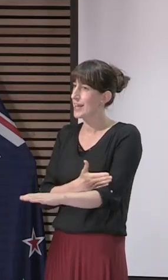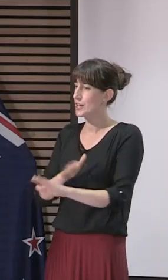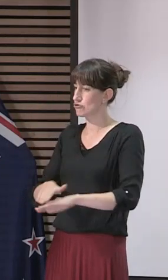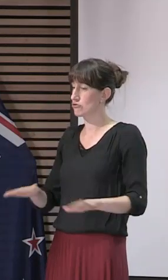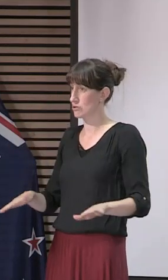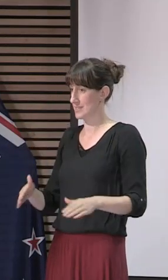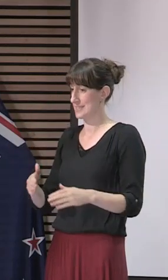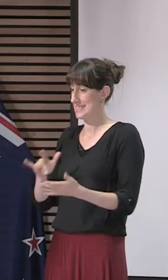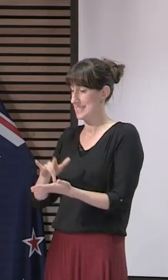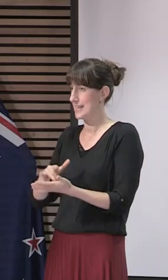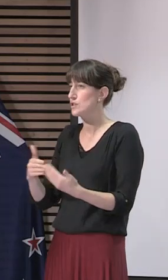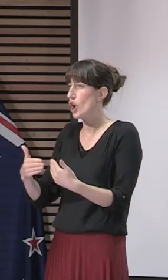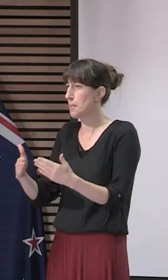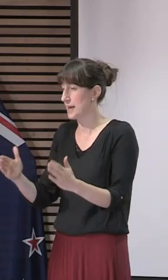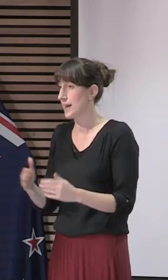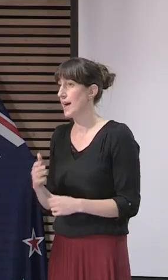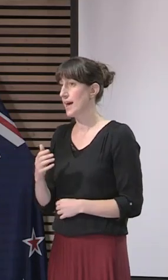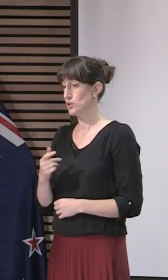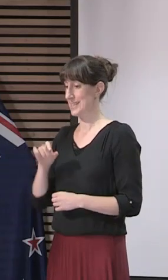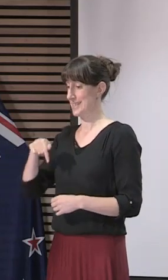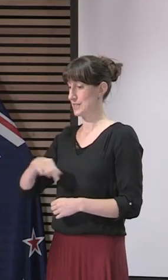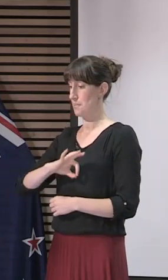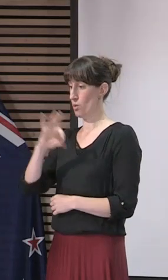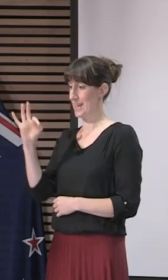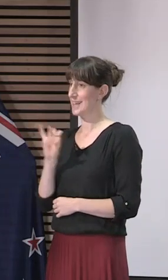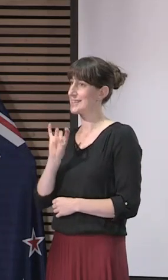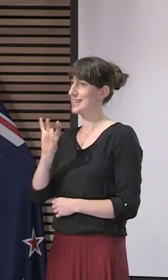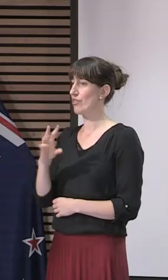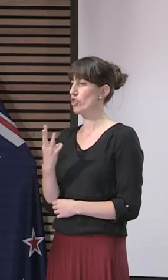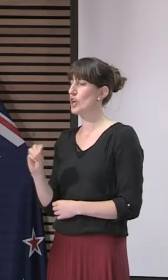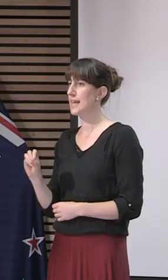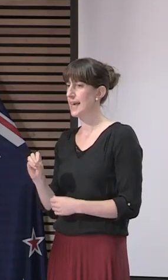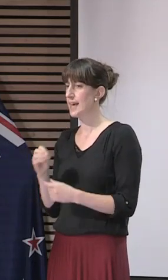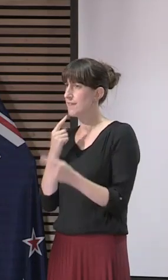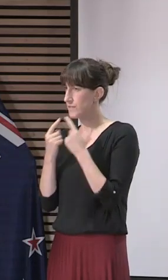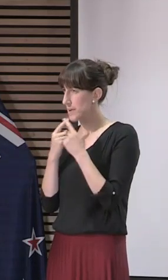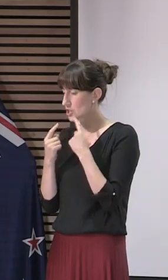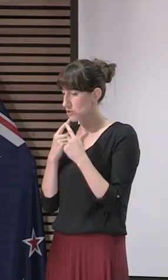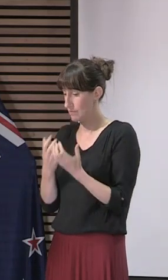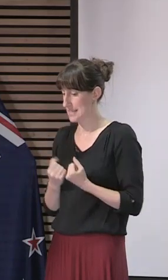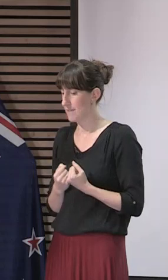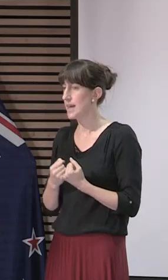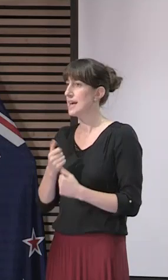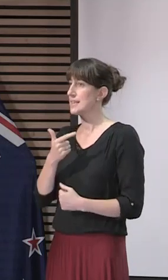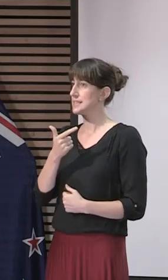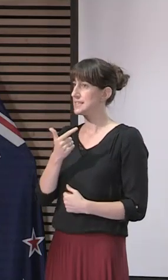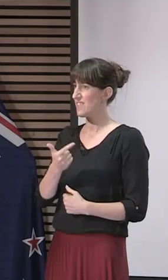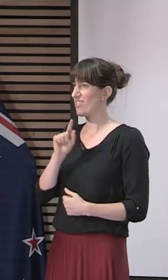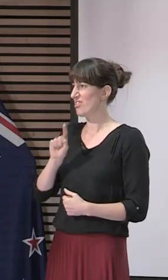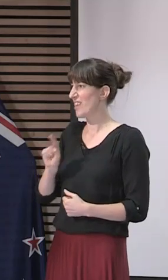ki te whakapai ake i a ratau mahi ki te aukati i te whakaminenga ki te waahi pakihi. Ka whakahou ano ahau i a koe i